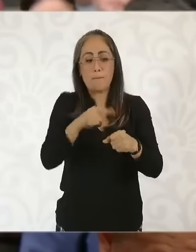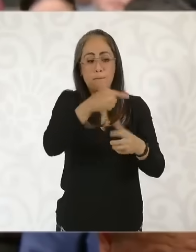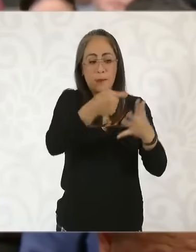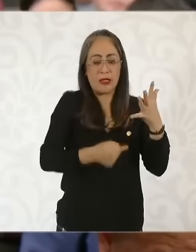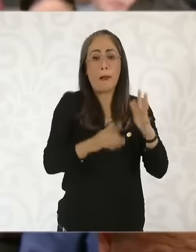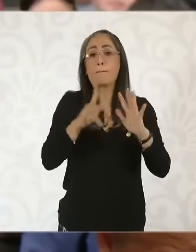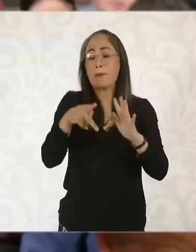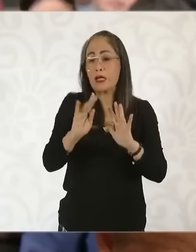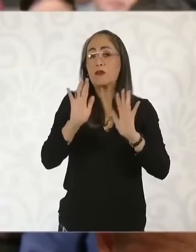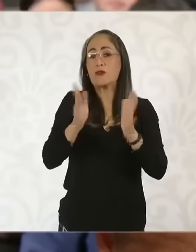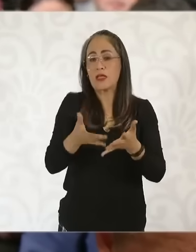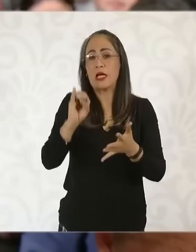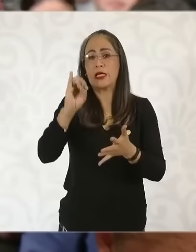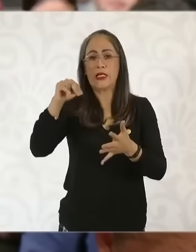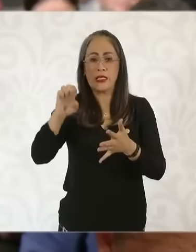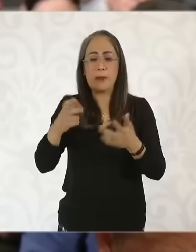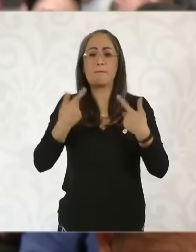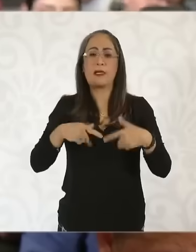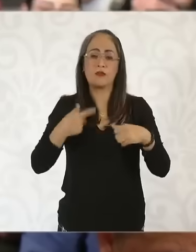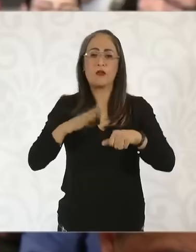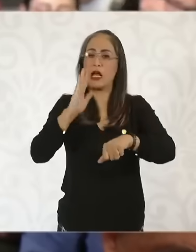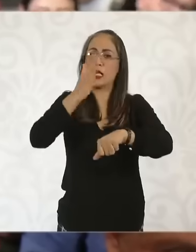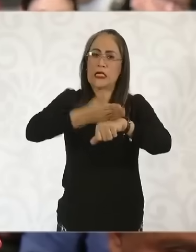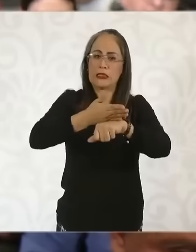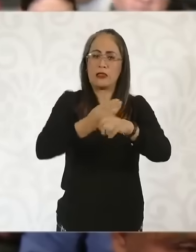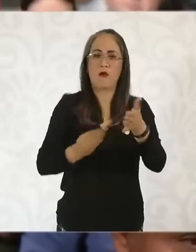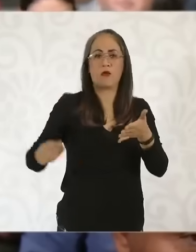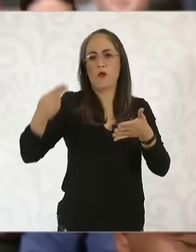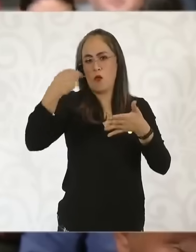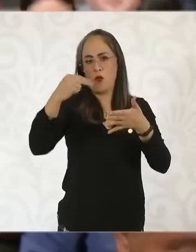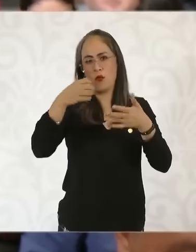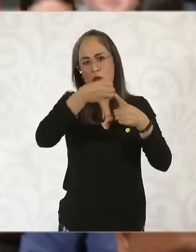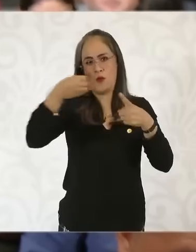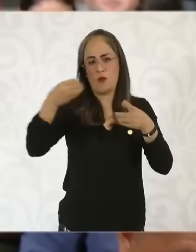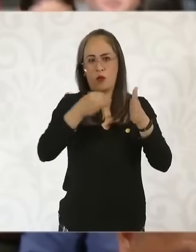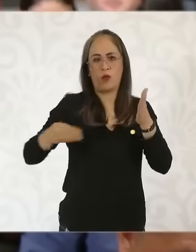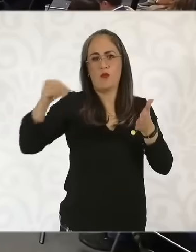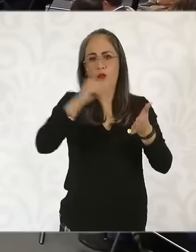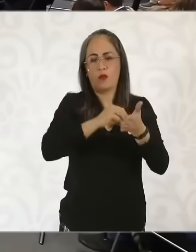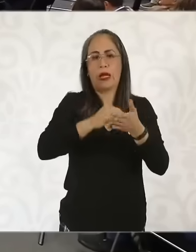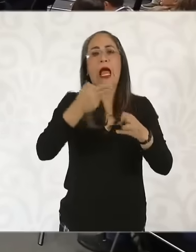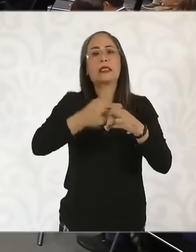padrón del INE eh como persona sancionada y se extiende hasta 2027. Entonces,